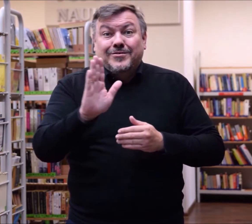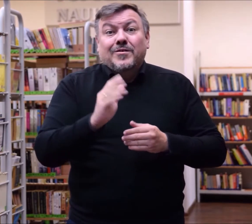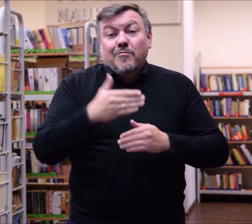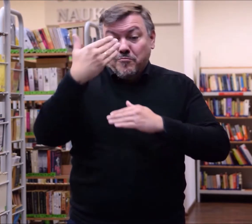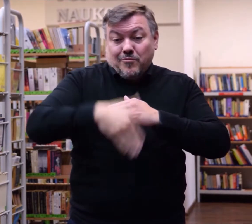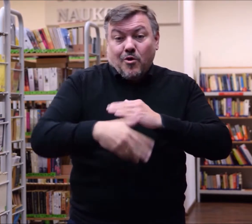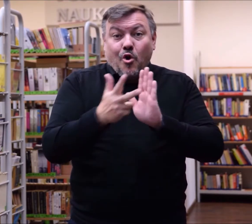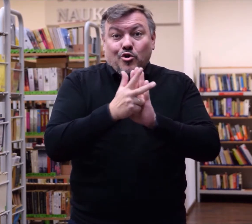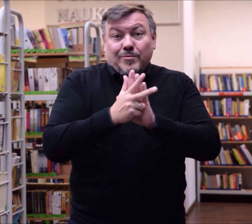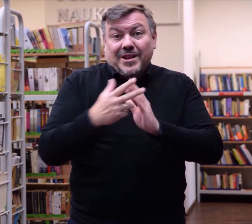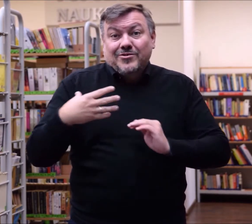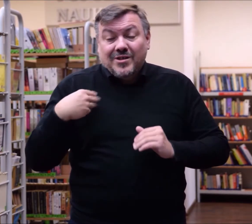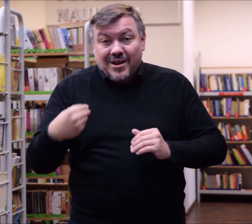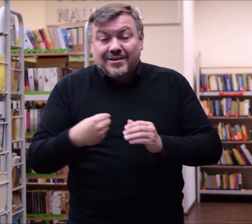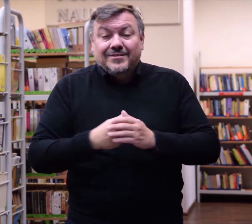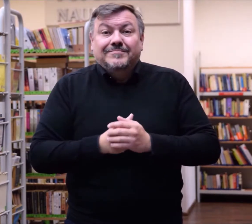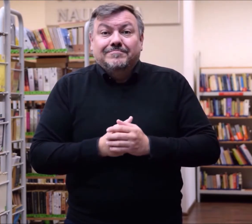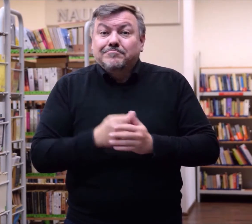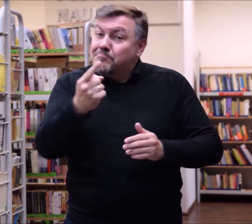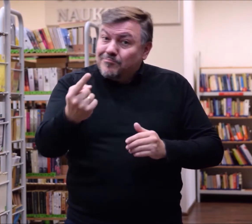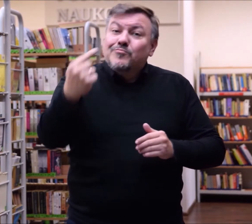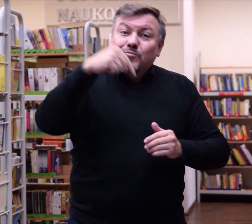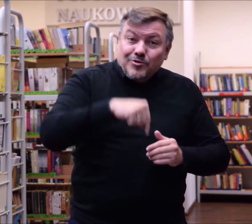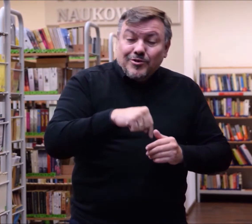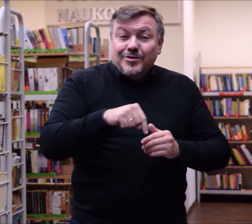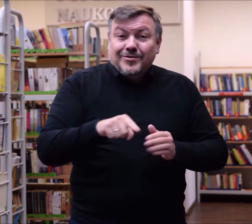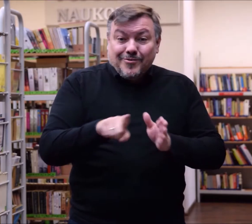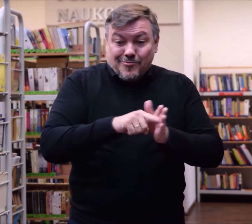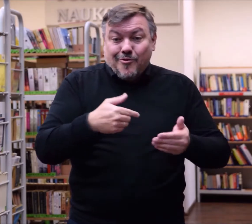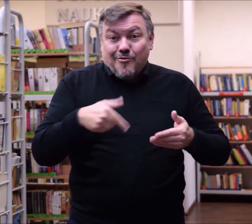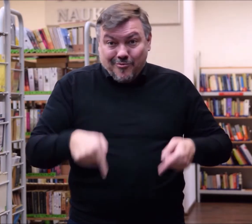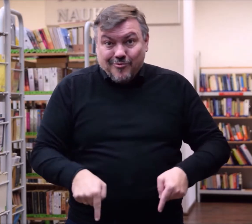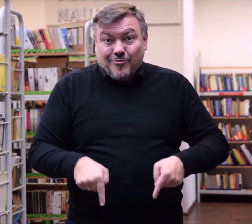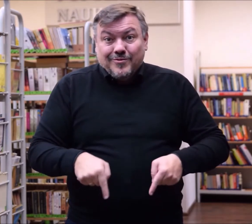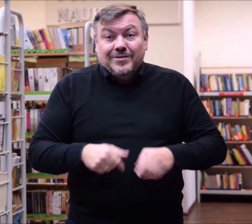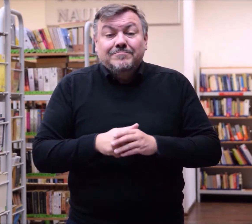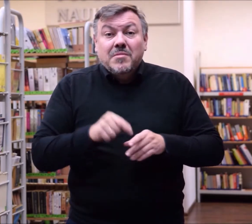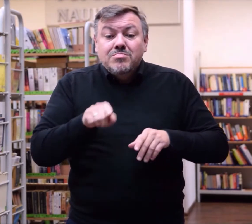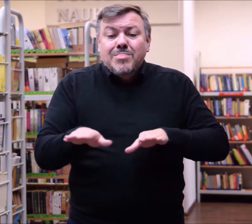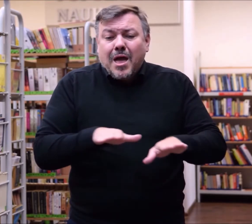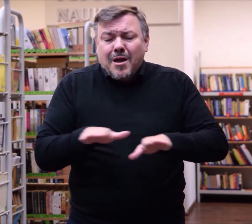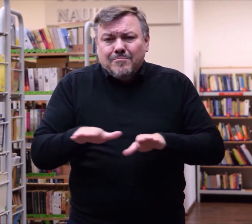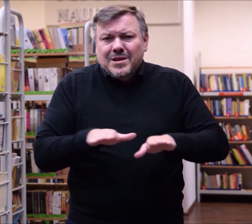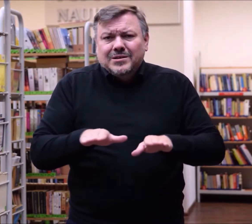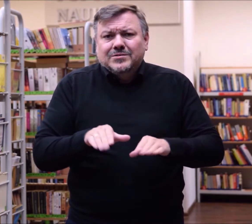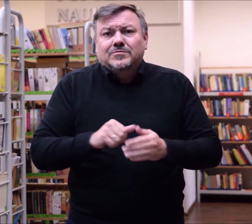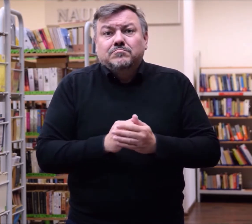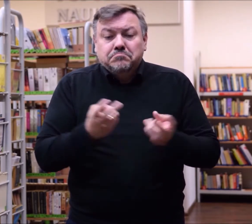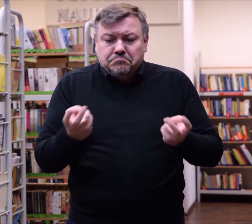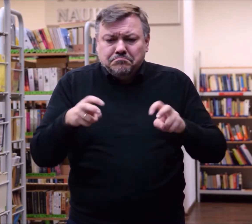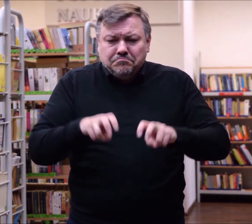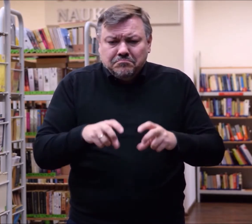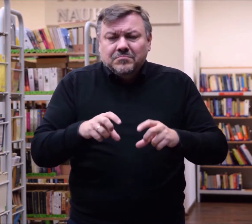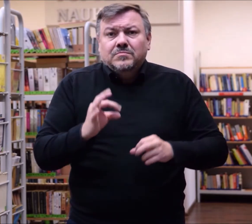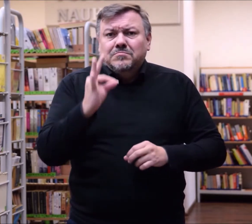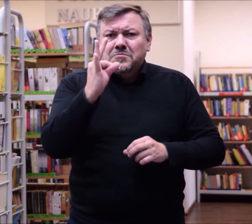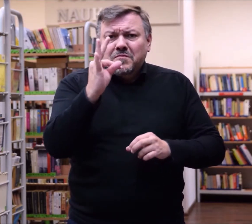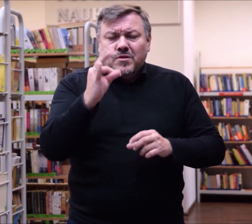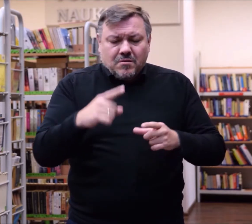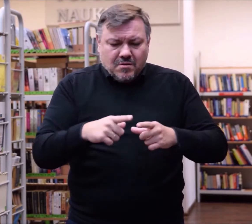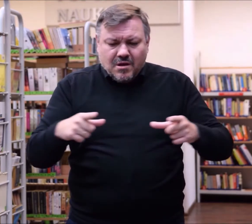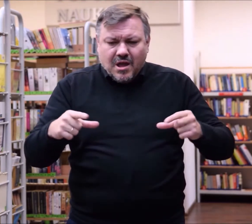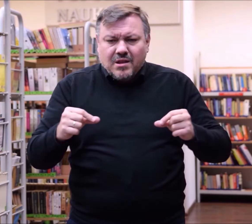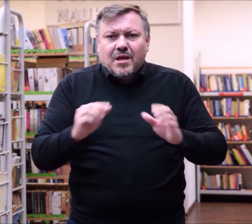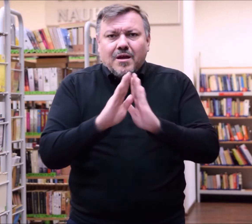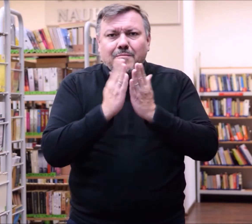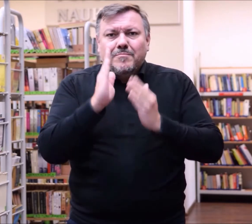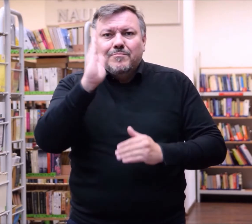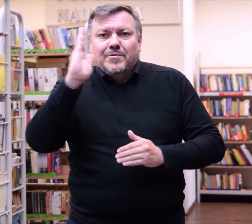i na umiejsców załóż swoją kartę biblioteczną.